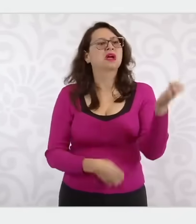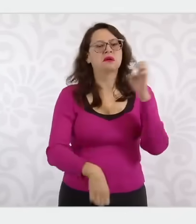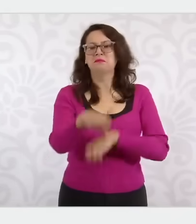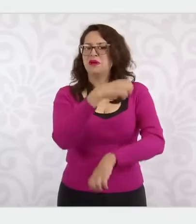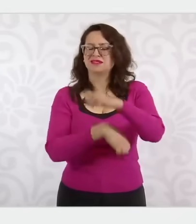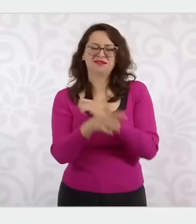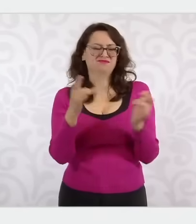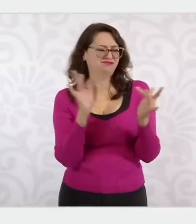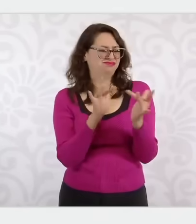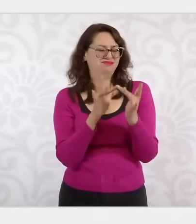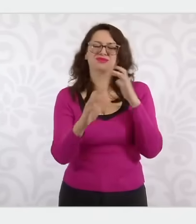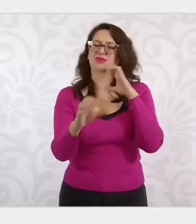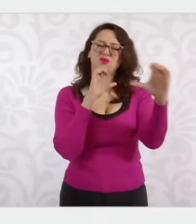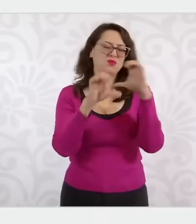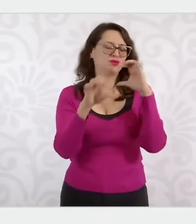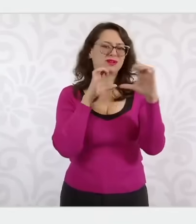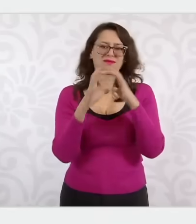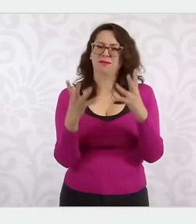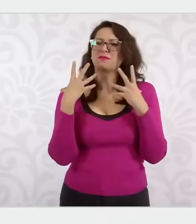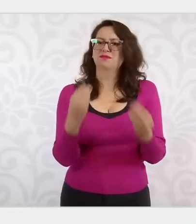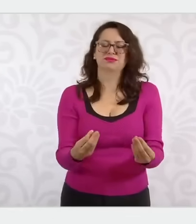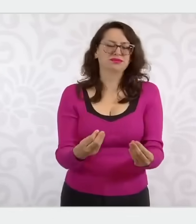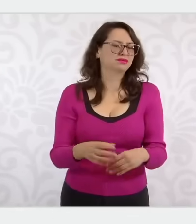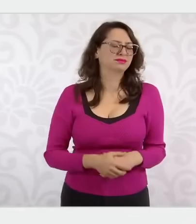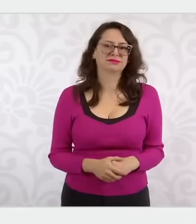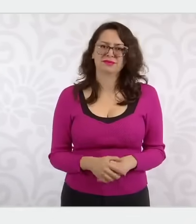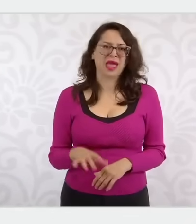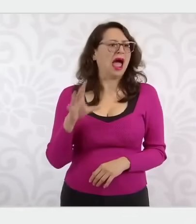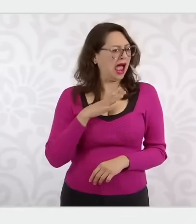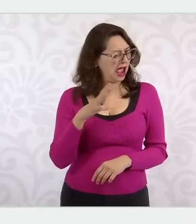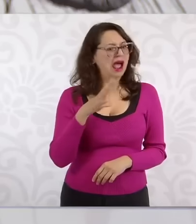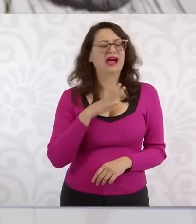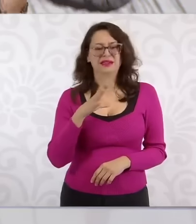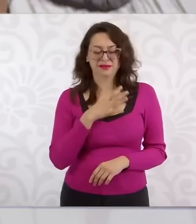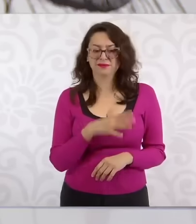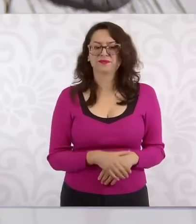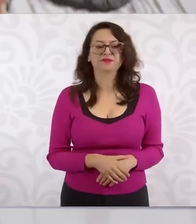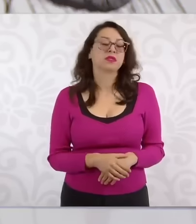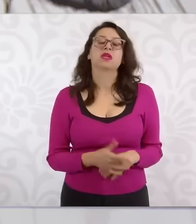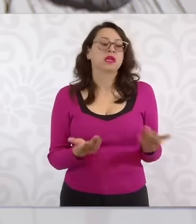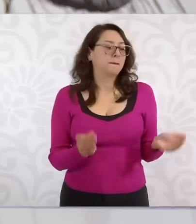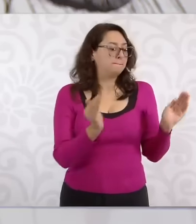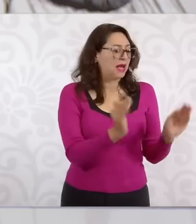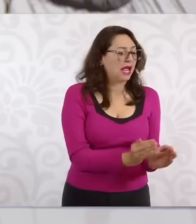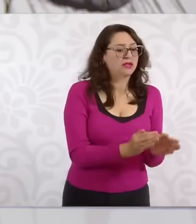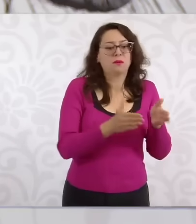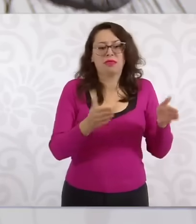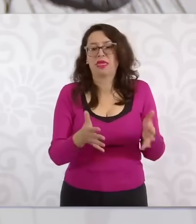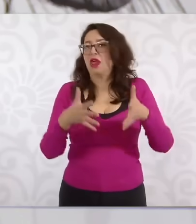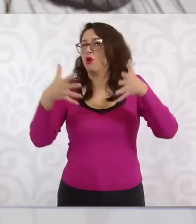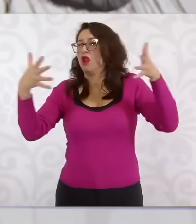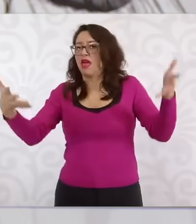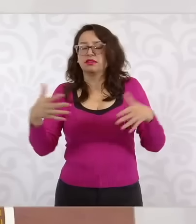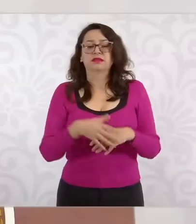muchísima, muchisisísima, eh con los grandes, con los medianos, con los pequeños. Ahora abrió